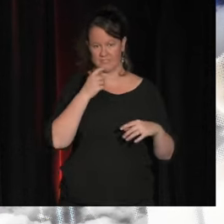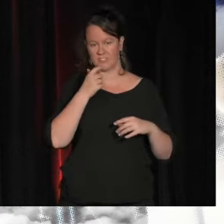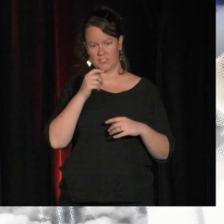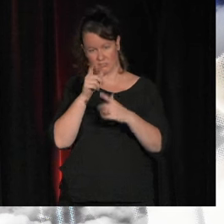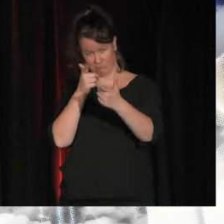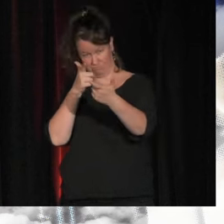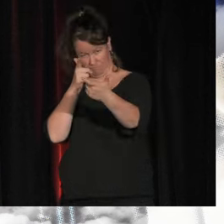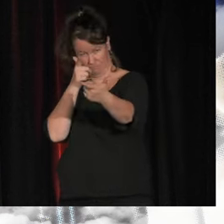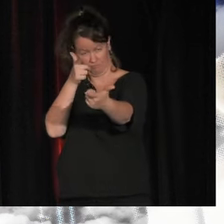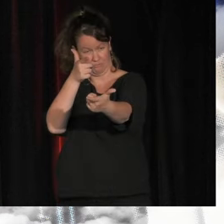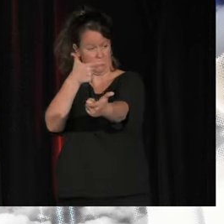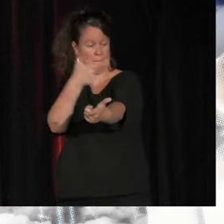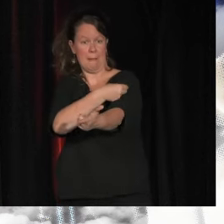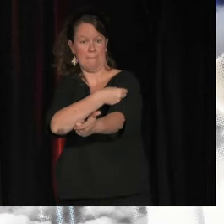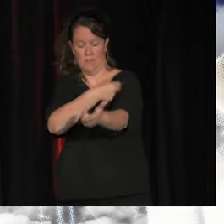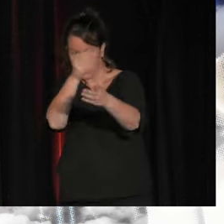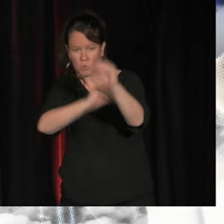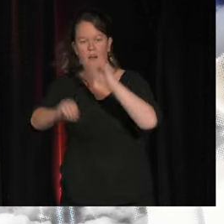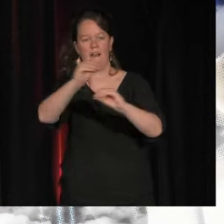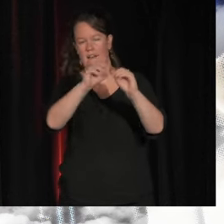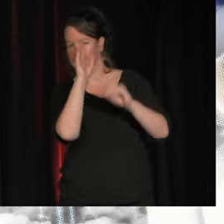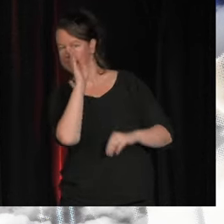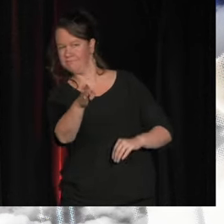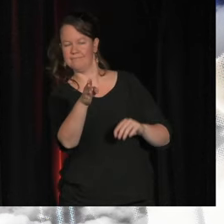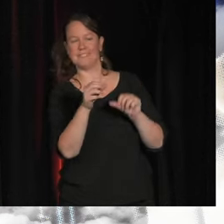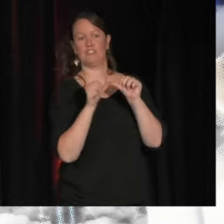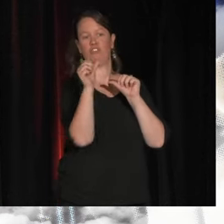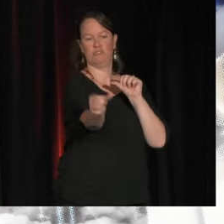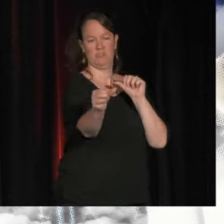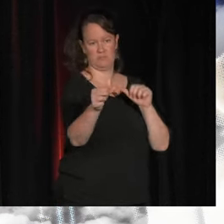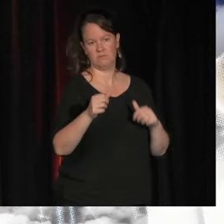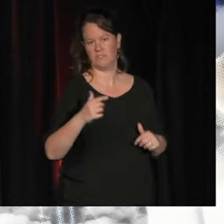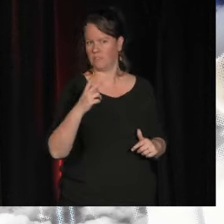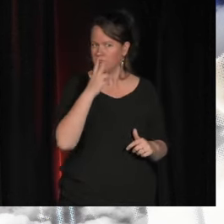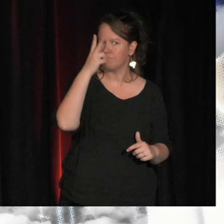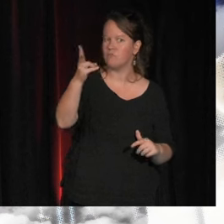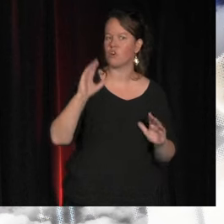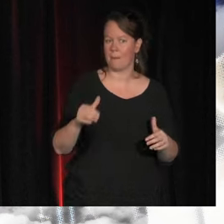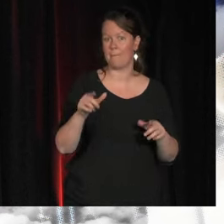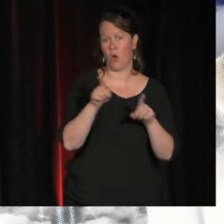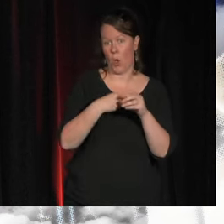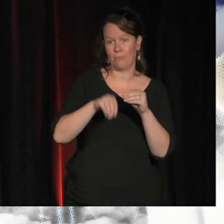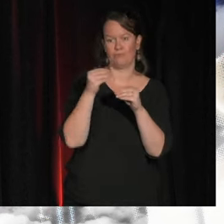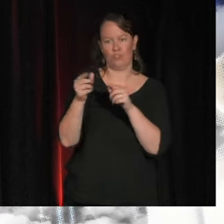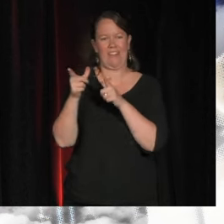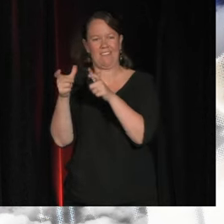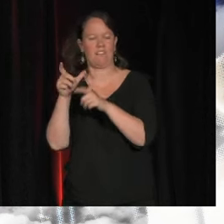C'est beau, mais ça demande une vraie dextérité. On doit vraiment… C'est un gameplay de DPS, mais on vise nos alliés.